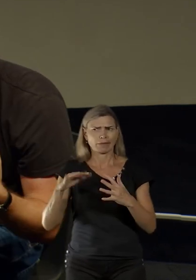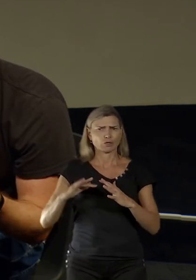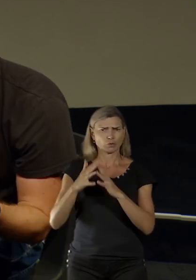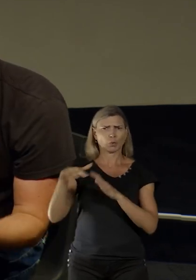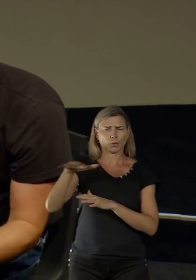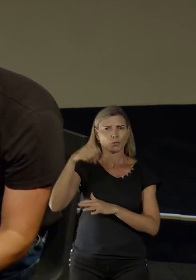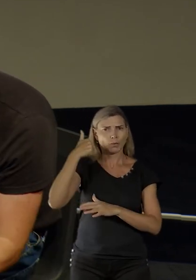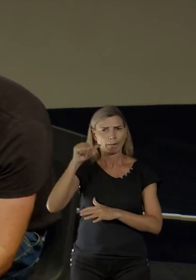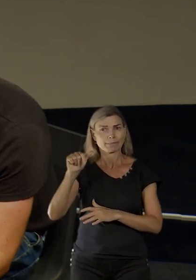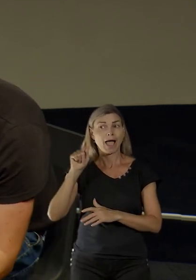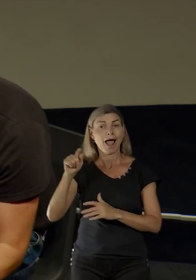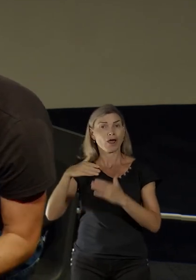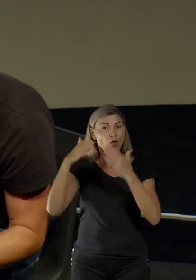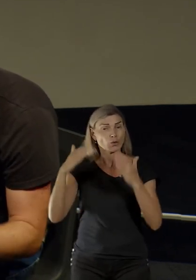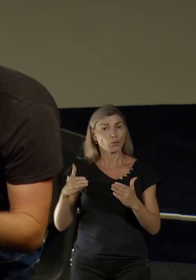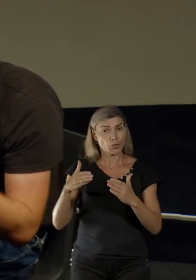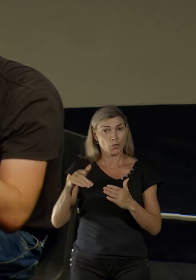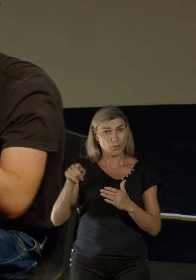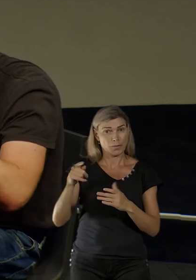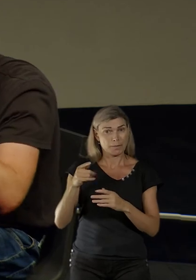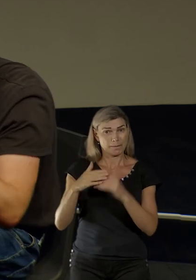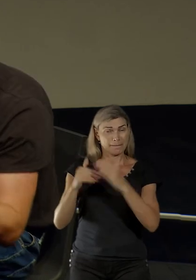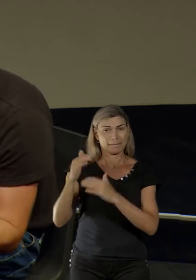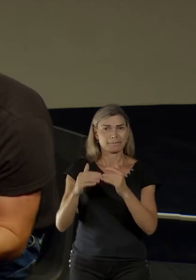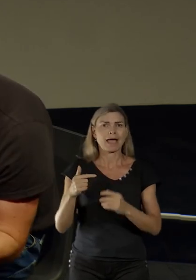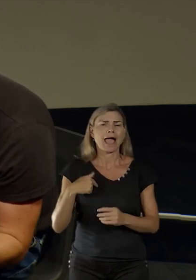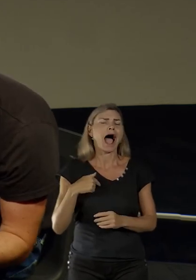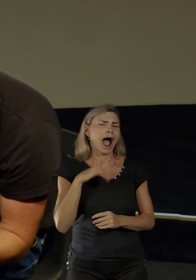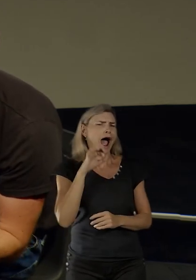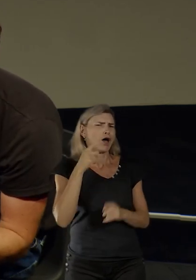v tom smyslu, já jsem tak trochu provokoval, já ten systém chápu, ale mě by bavilo,